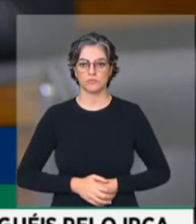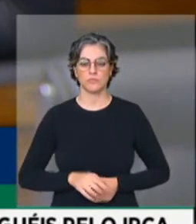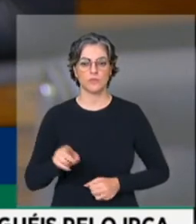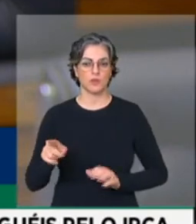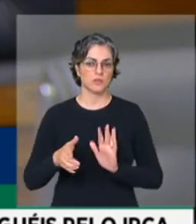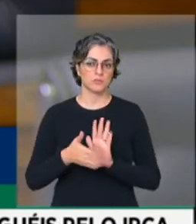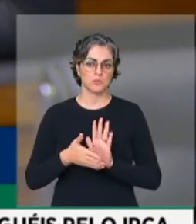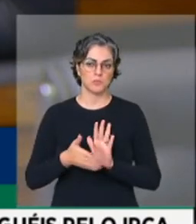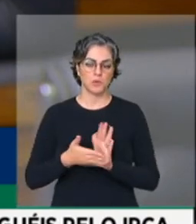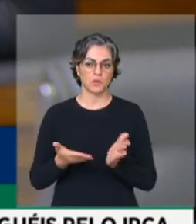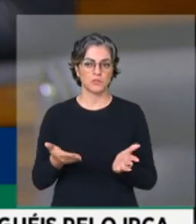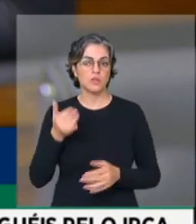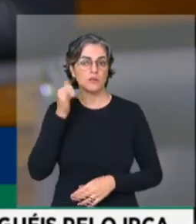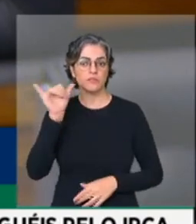NESSE ENTENDIMENTO... CAMINHO